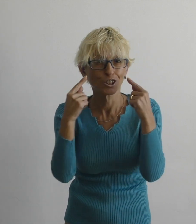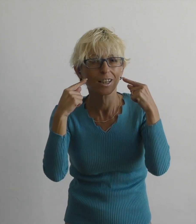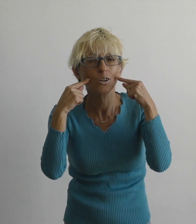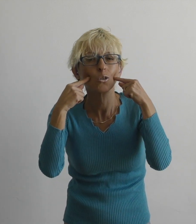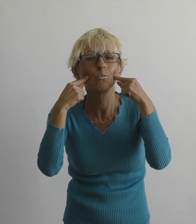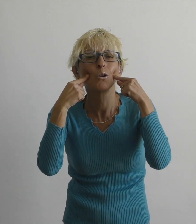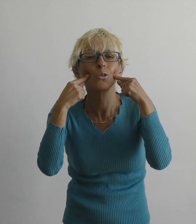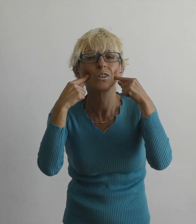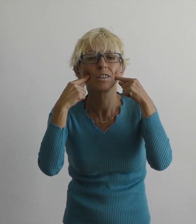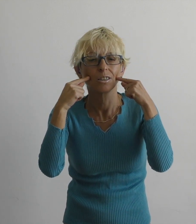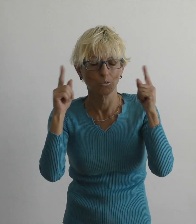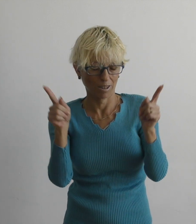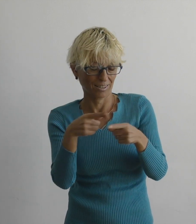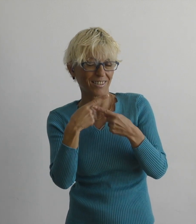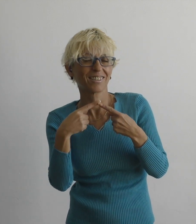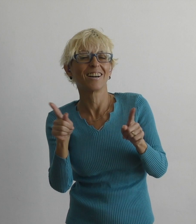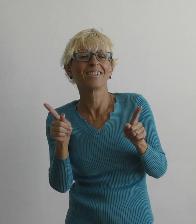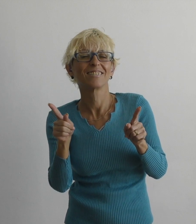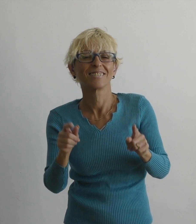עם שתי גומות ומנגינה